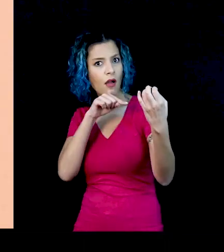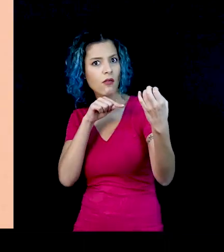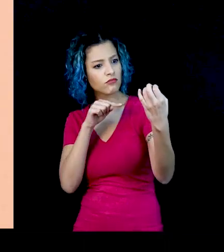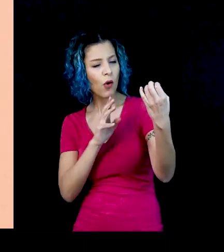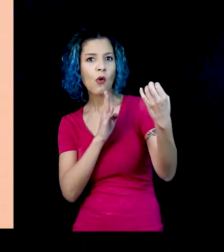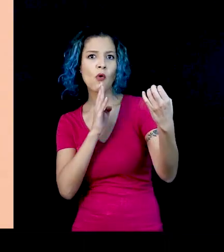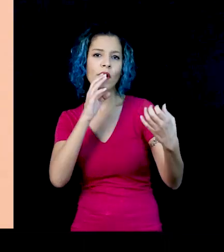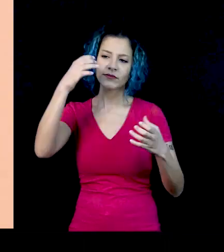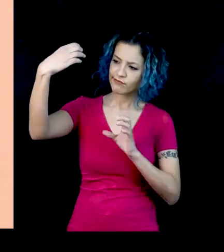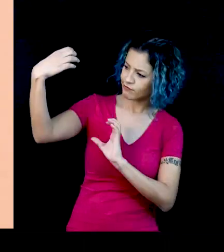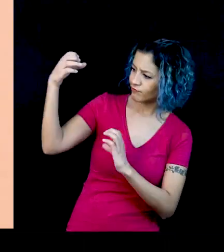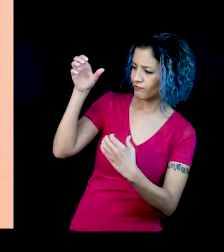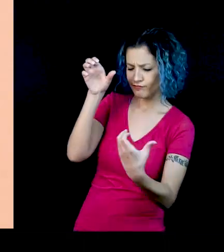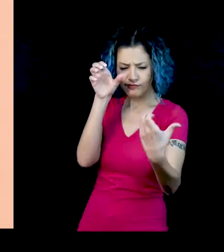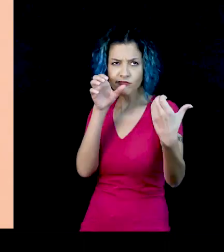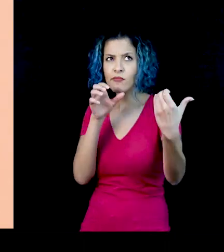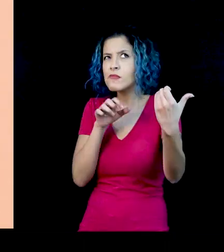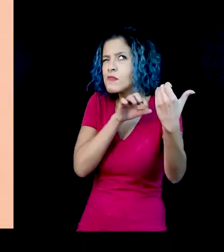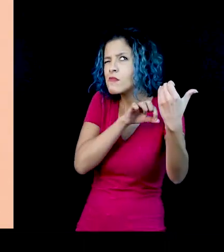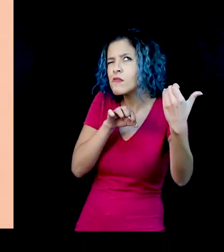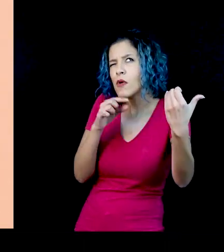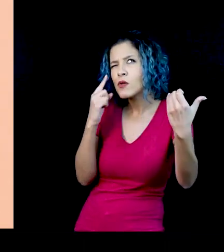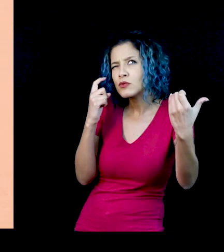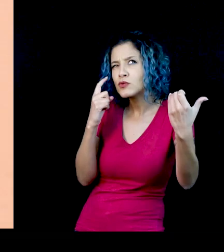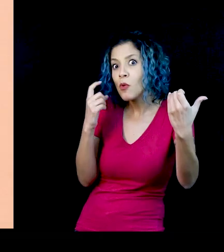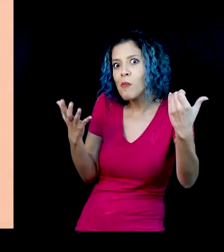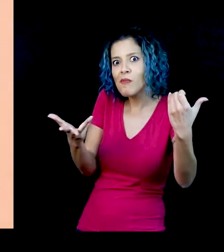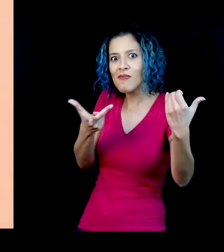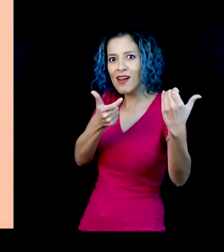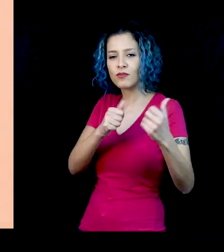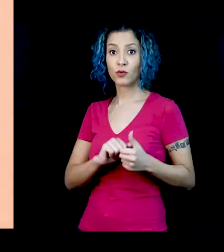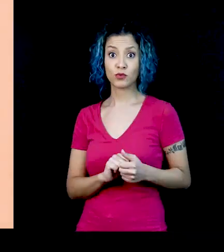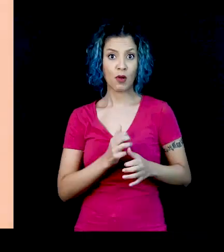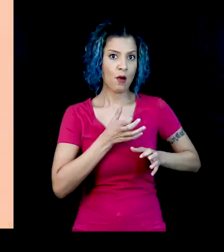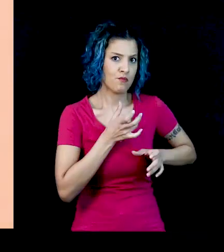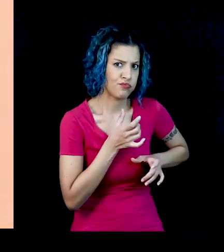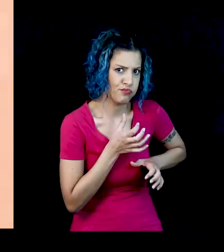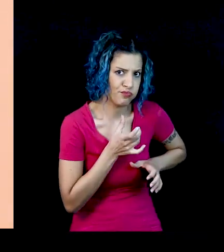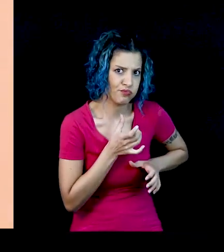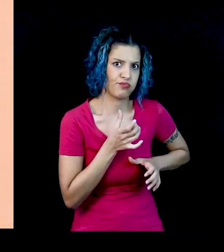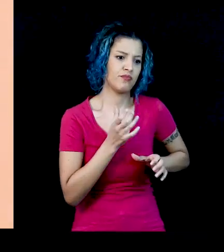o seu violino para tirar sons incríveis dele. Um saxofonista, um pianista...